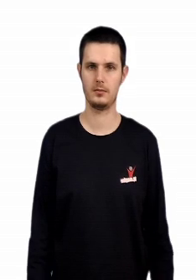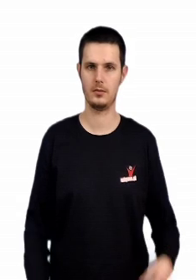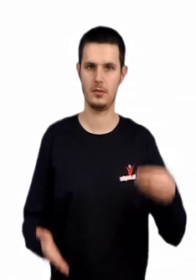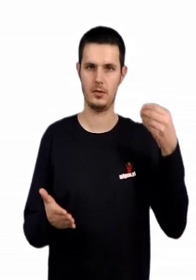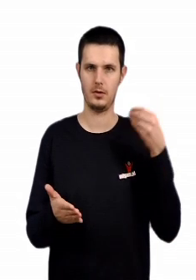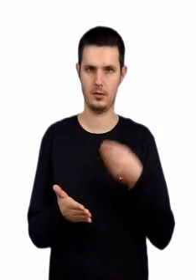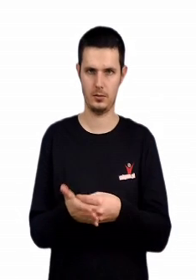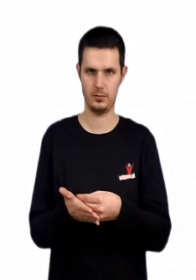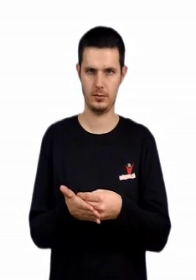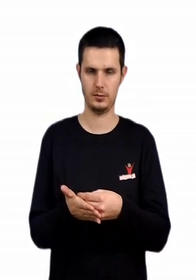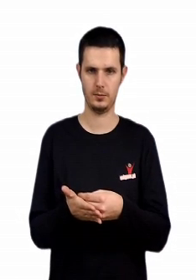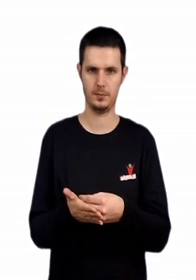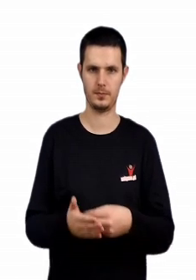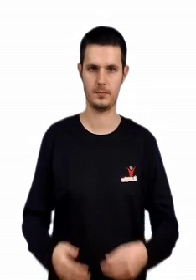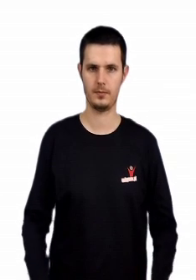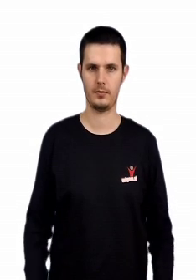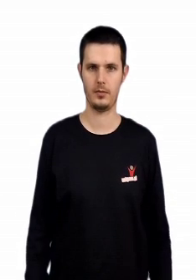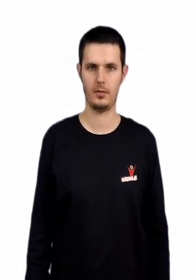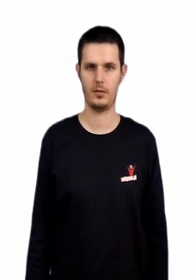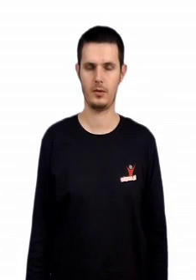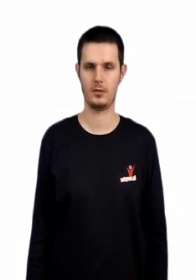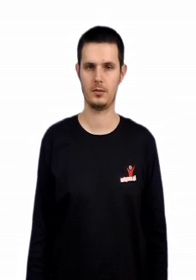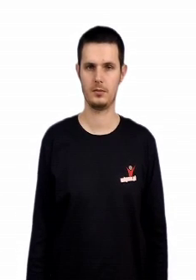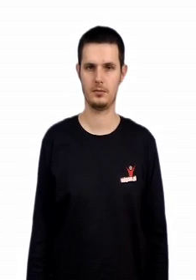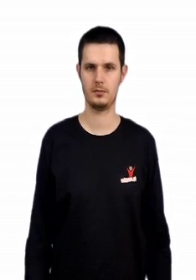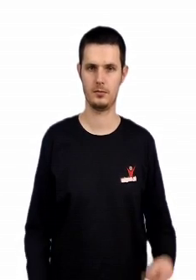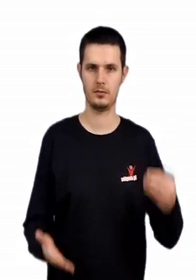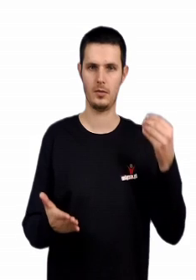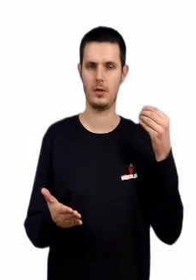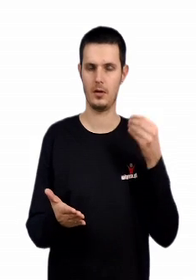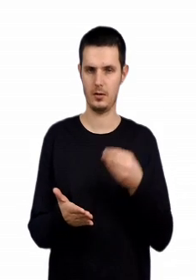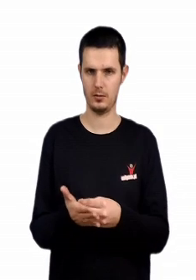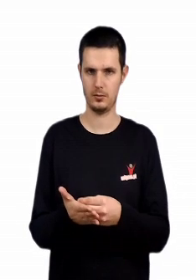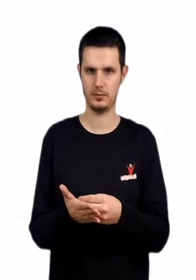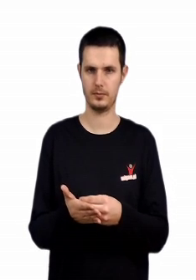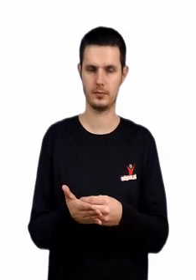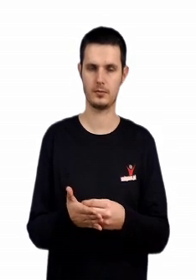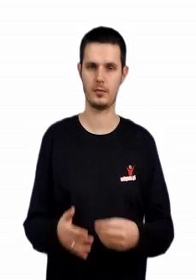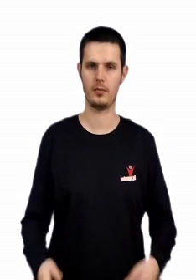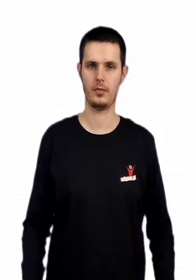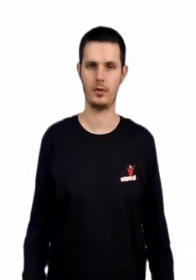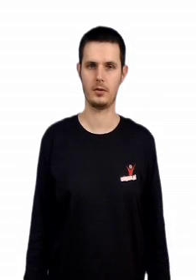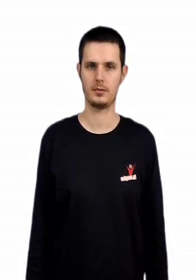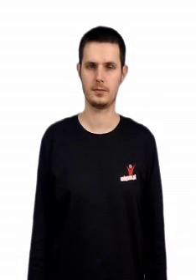KUPIĆ